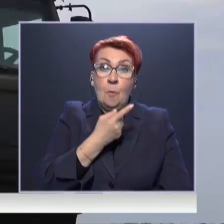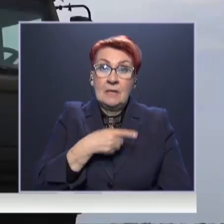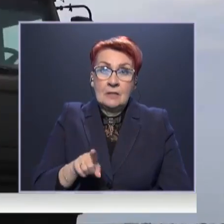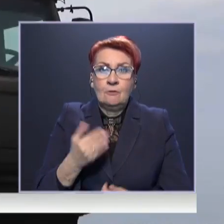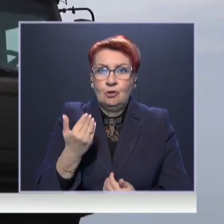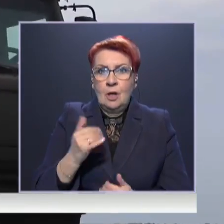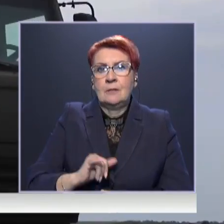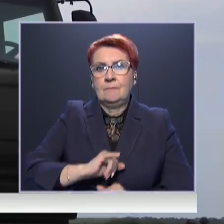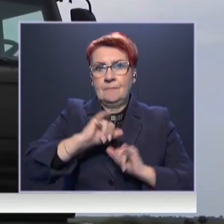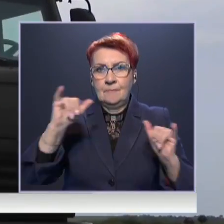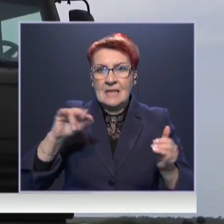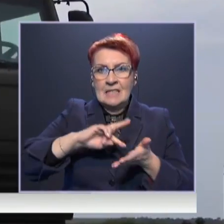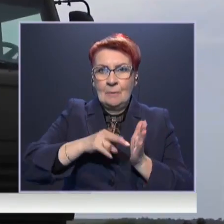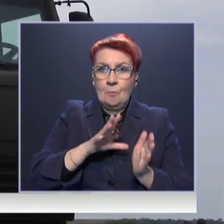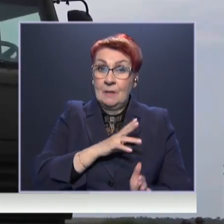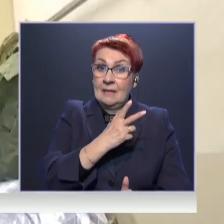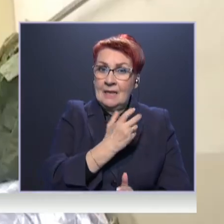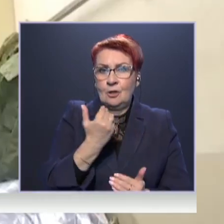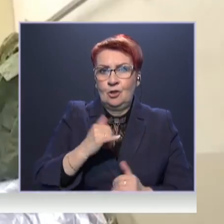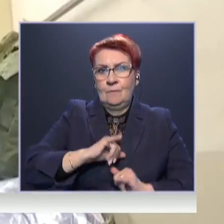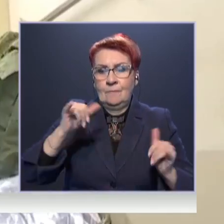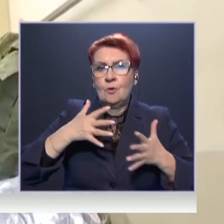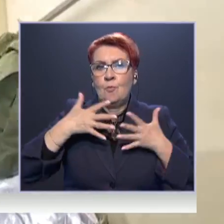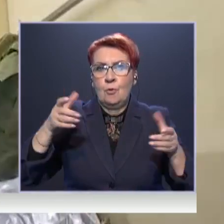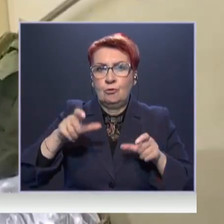превысила запланированные 300 тысяч человек и всё это